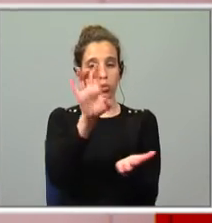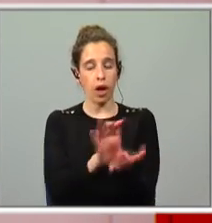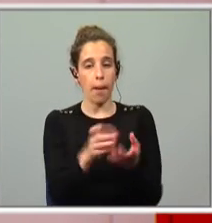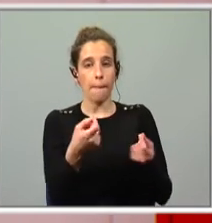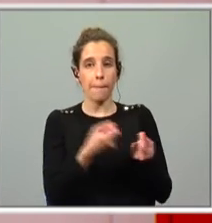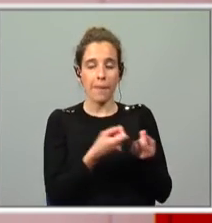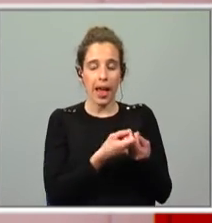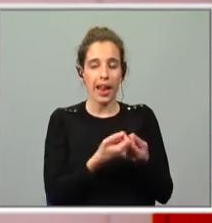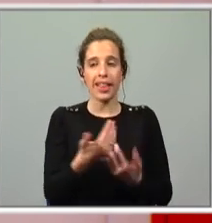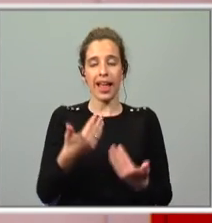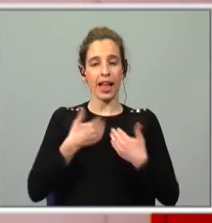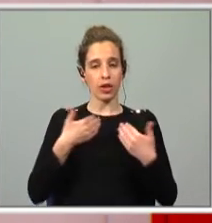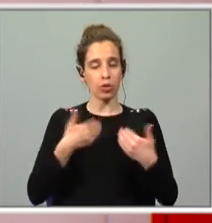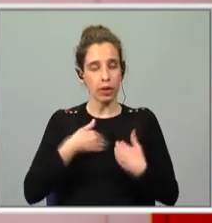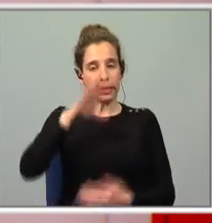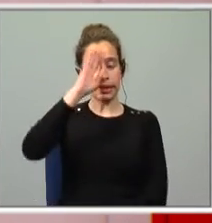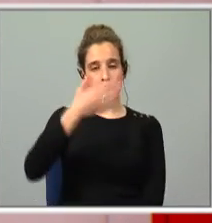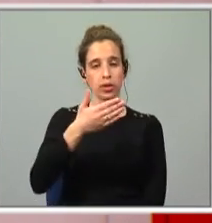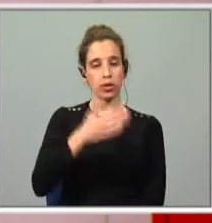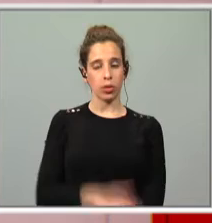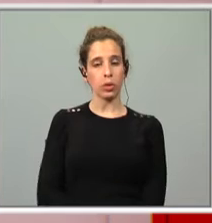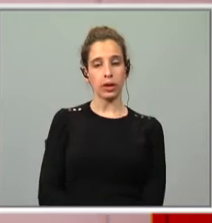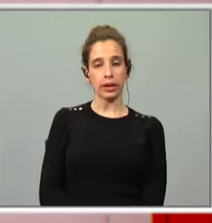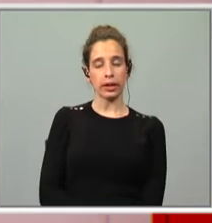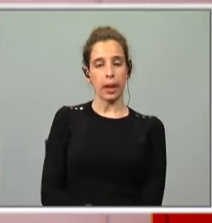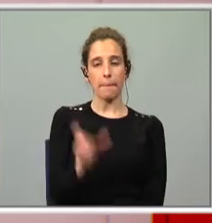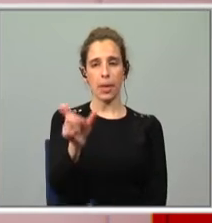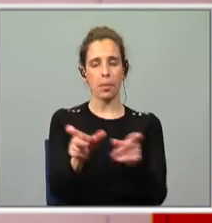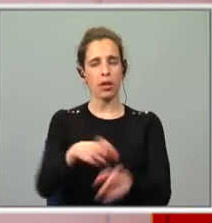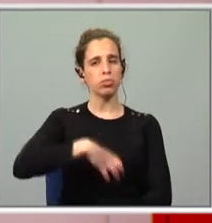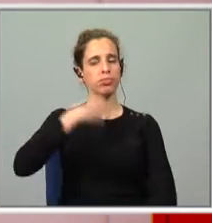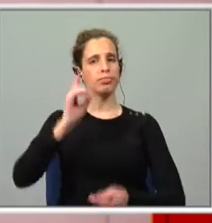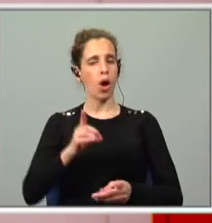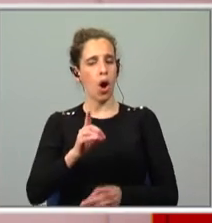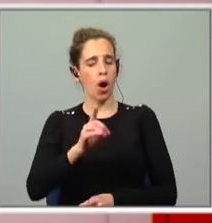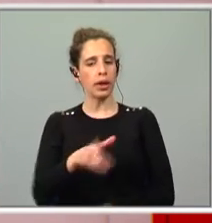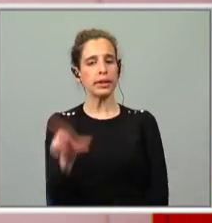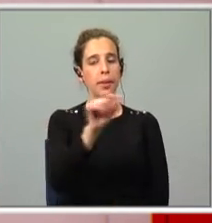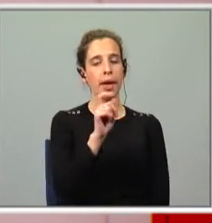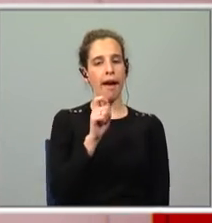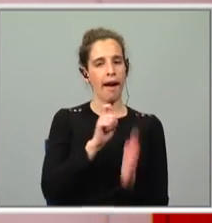ajuda-nos que é saber o que querem dizer os palavras e também a escrevê-las com 幫助我們了解它們的意思的話，也寫他們